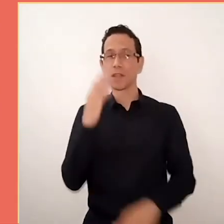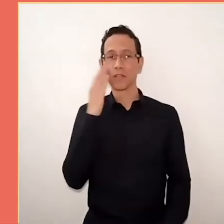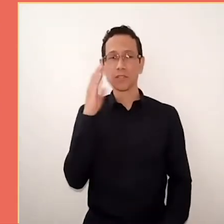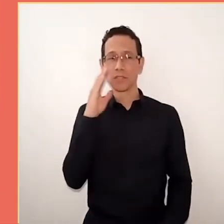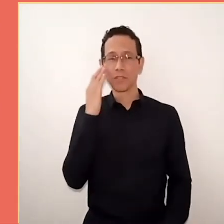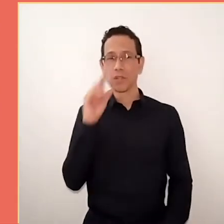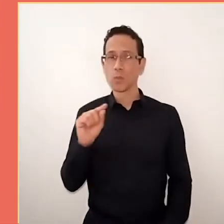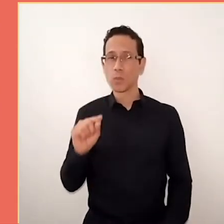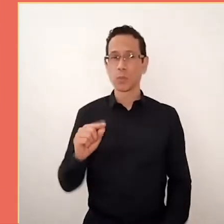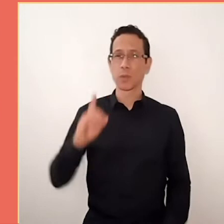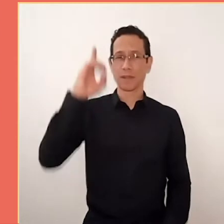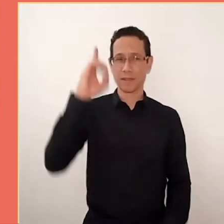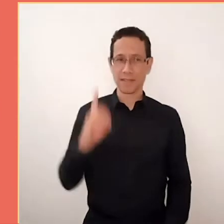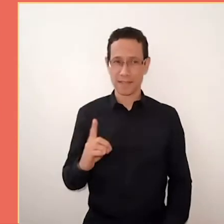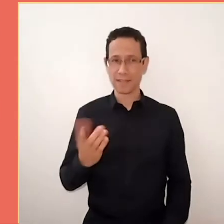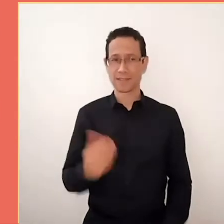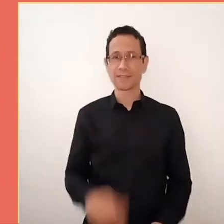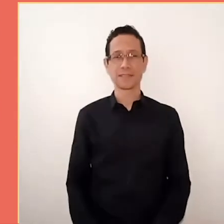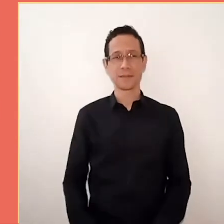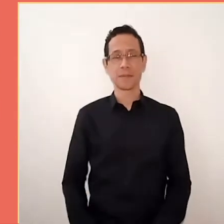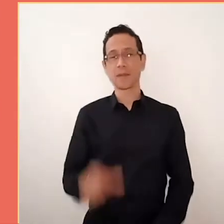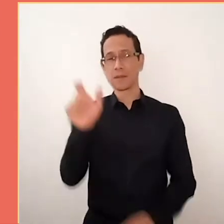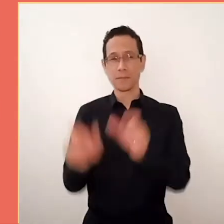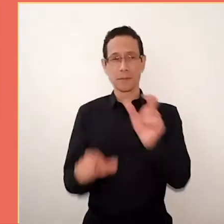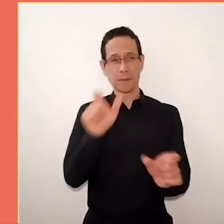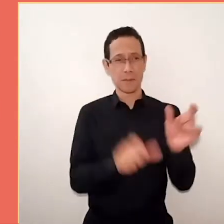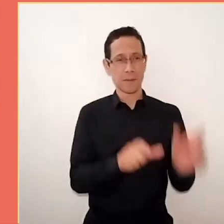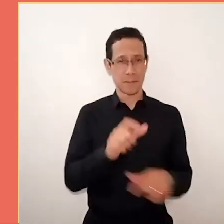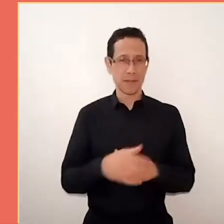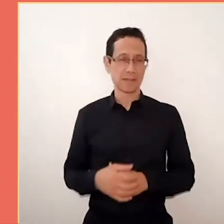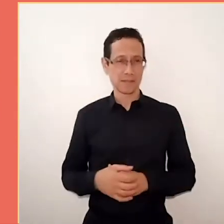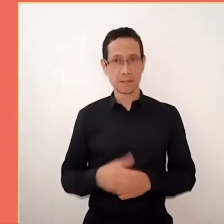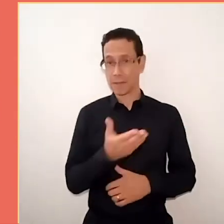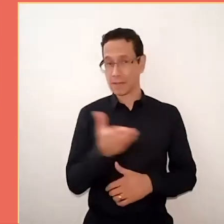e uma das marcas desse sujeito é a entrada dele no universo e na cultura…